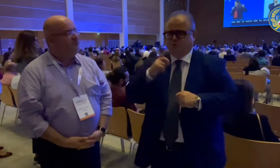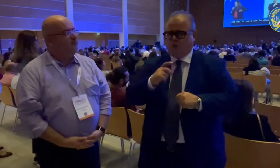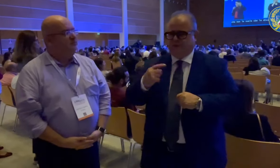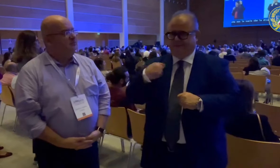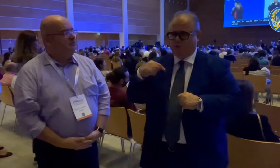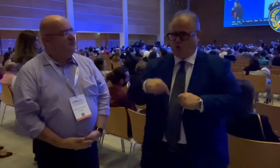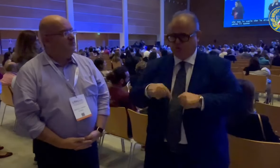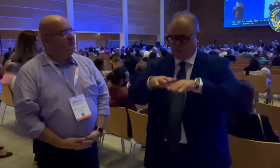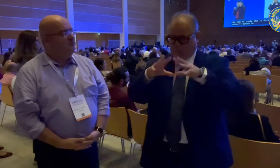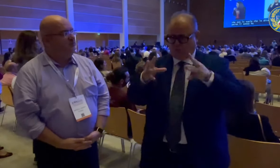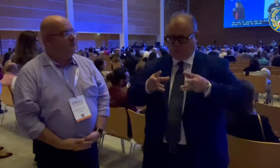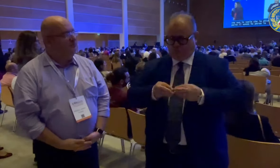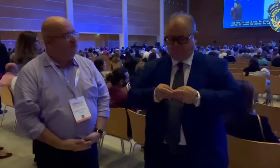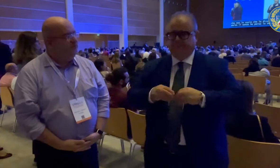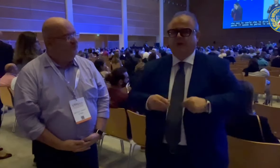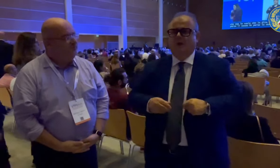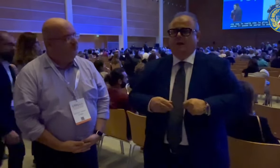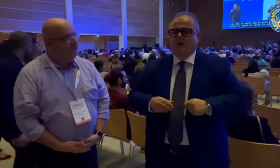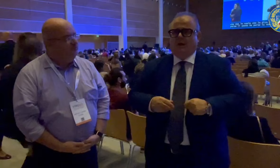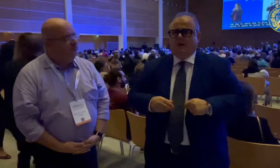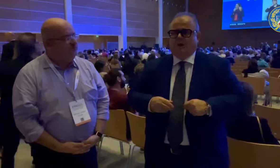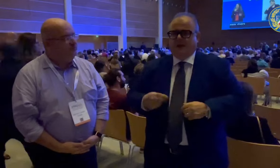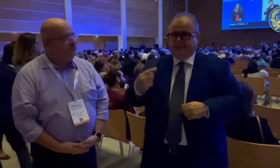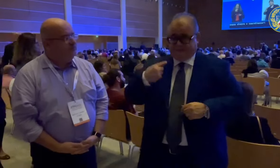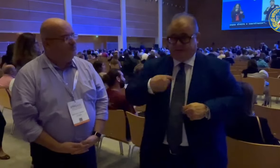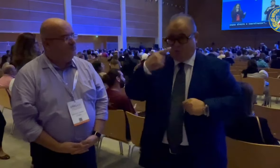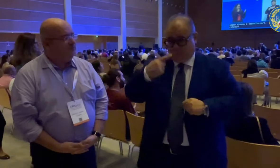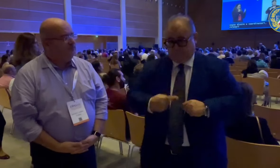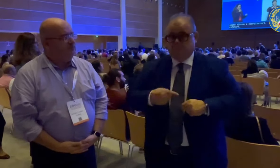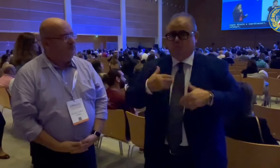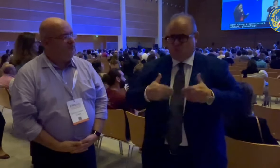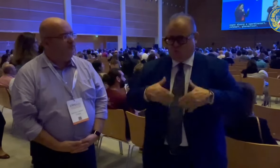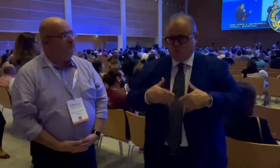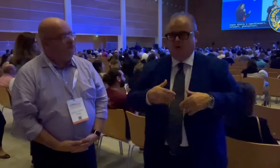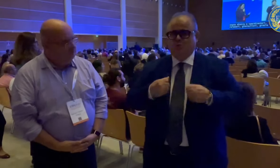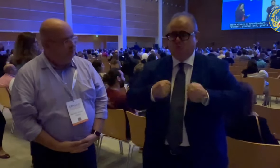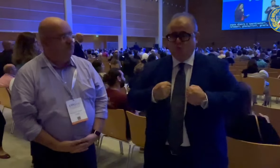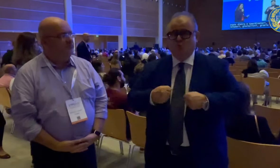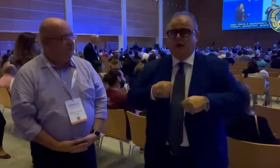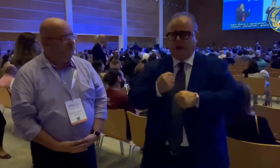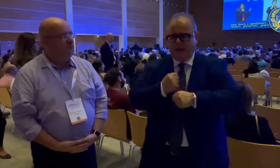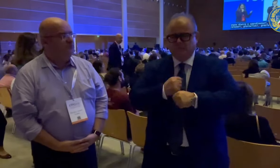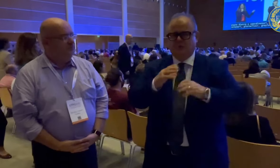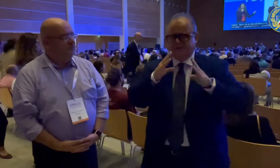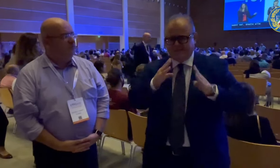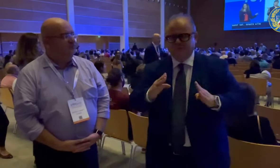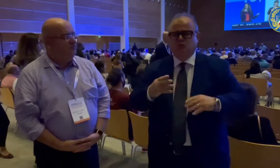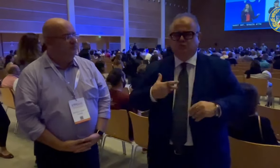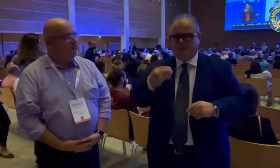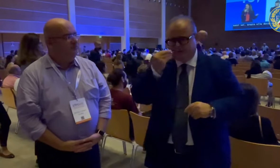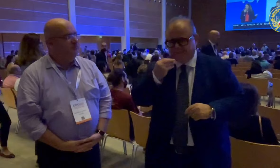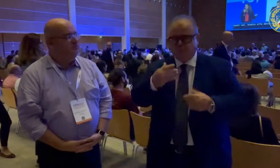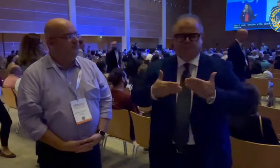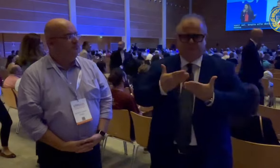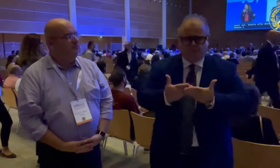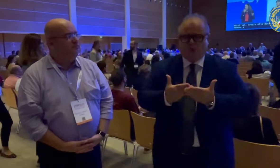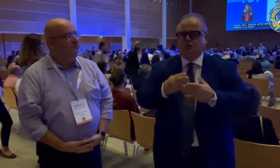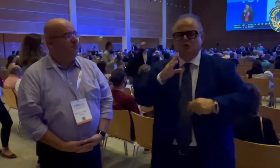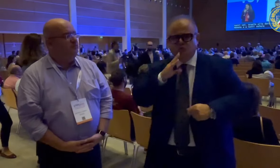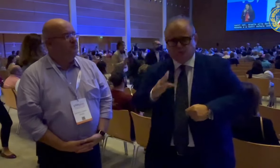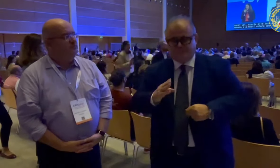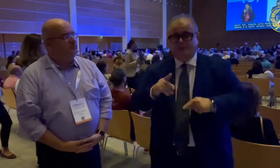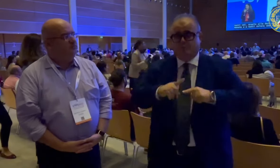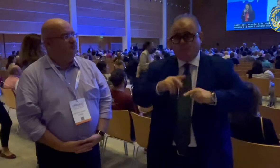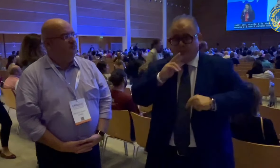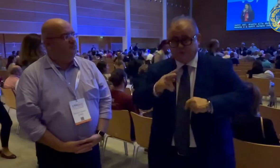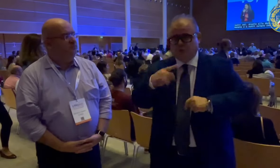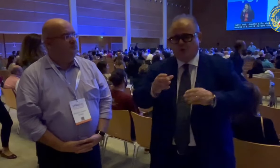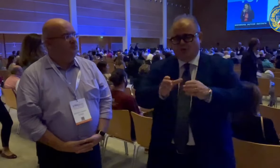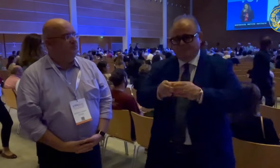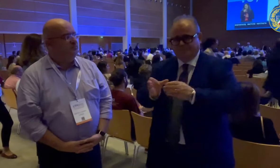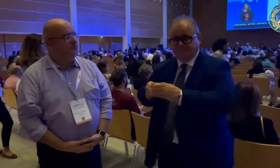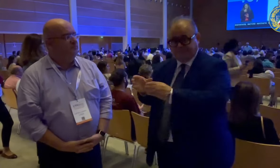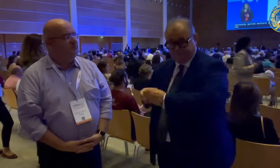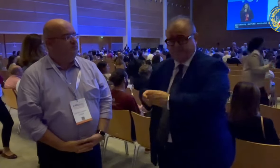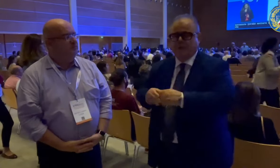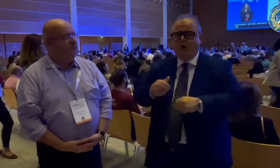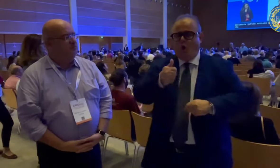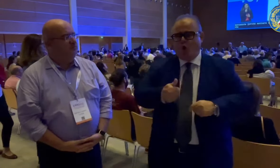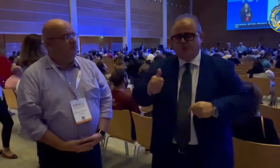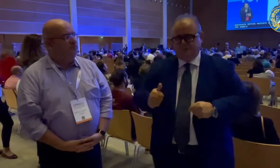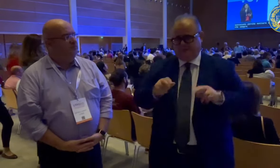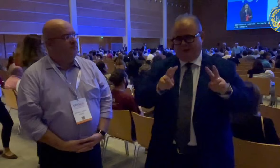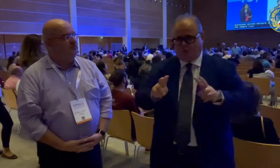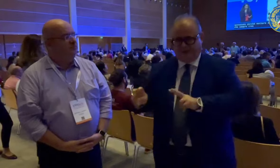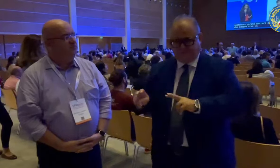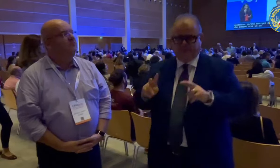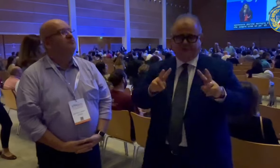Quelle di ieri e di oggi sono state giornate molto dense, in particolare, la giornata di ieri ha rappresentato un’occasione per riflettere, per avanzare proposte, scambiarsi suggerimenti,